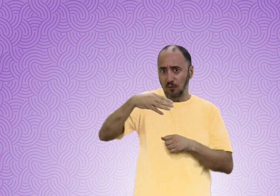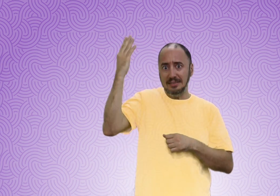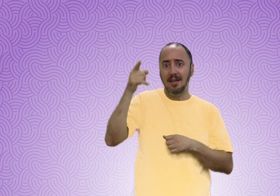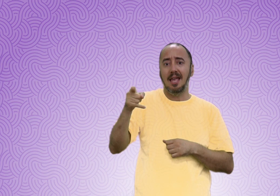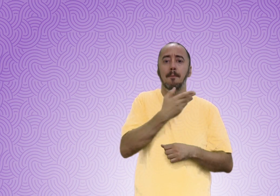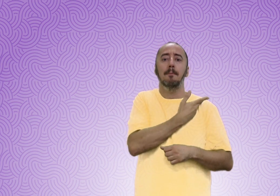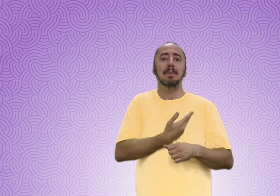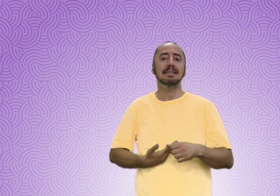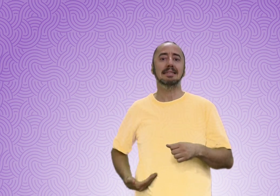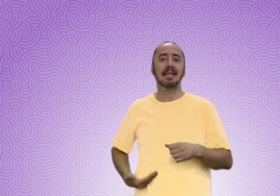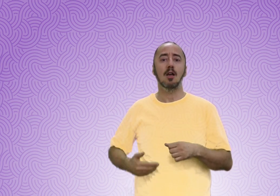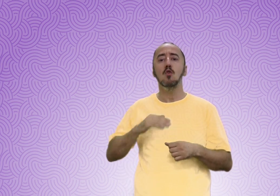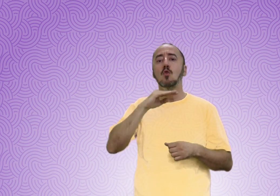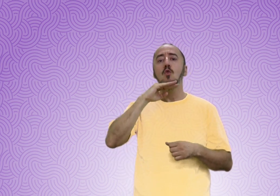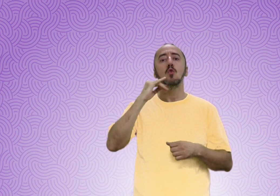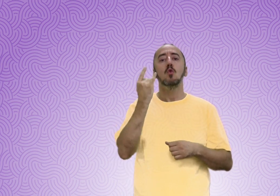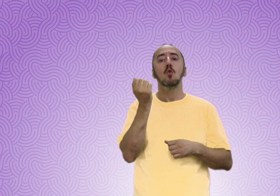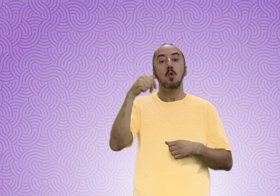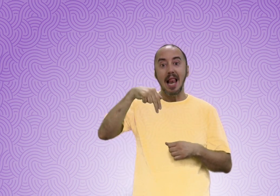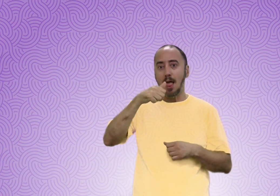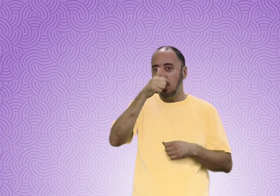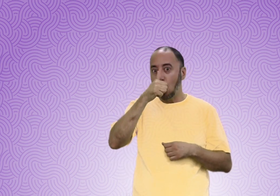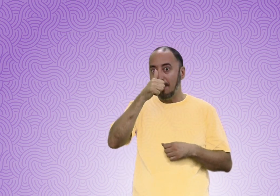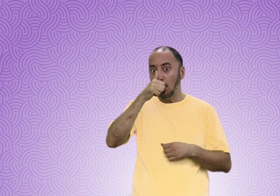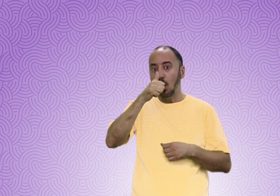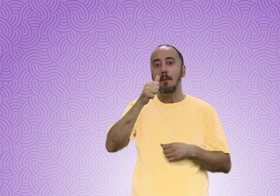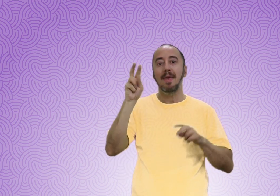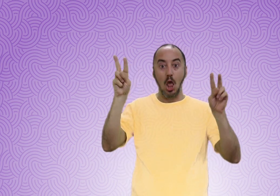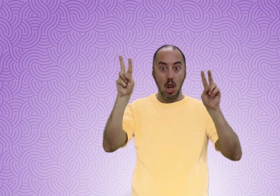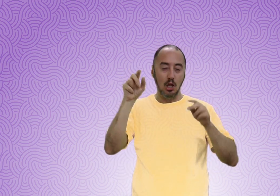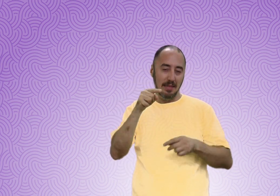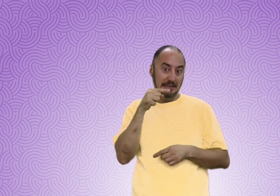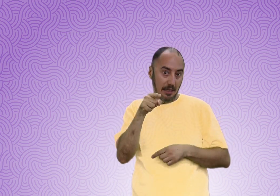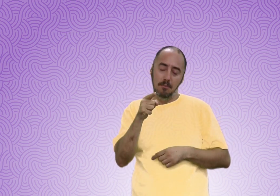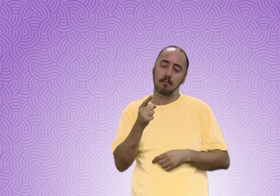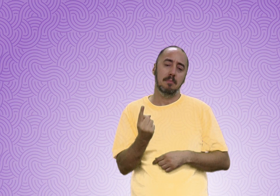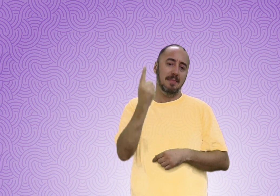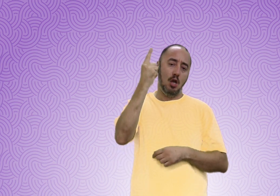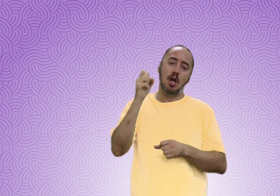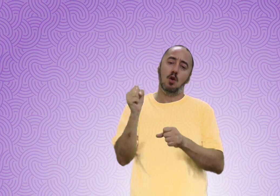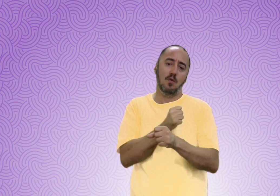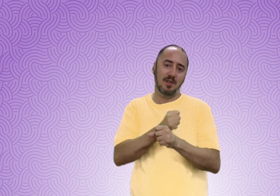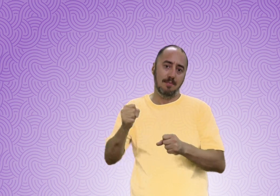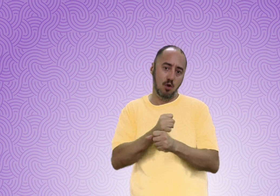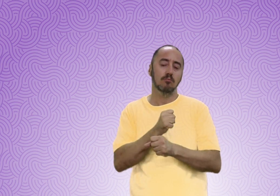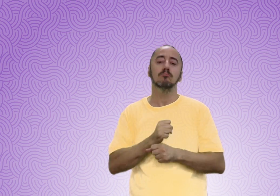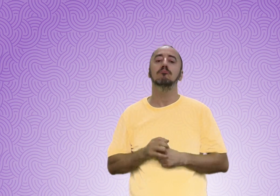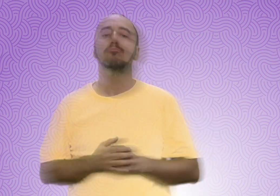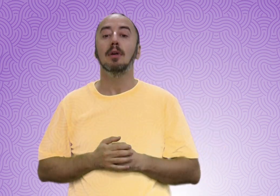de manera oficial, en el gobierno de Juan Domingo Perón. Él fue el primero que lo aprobó.